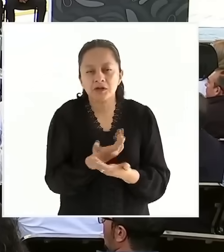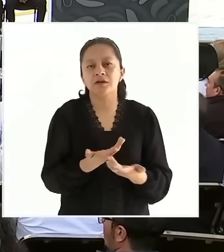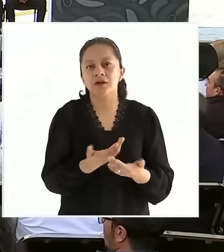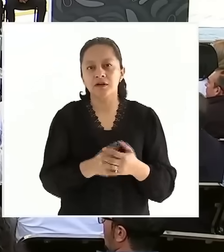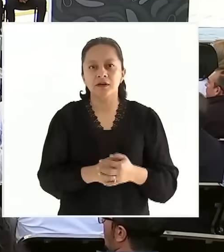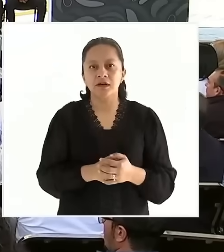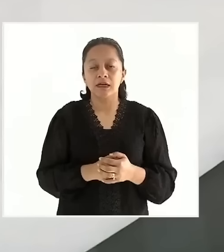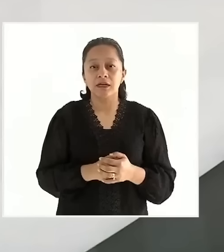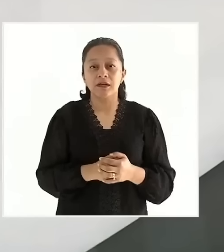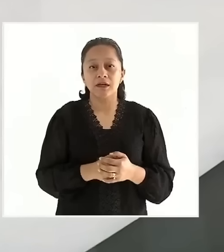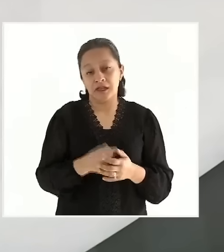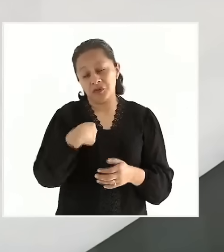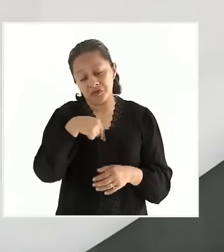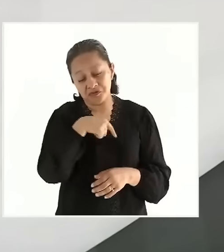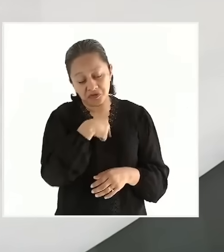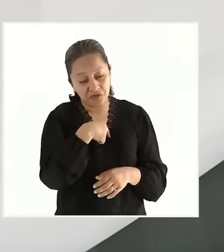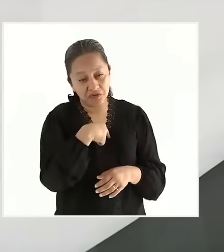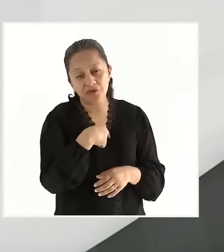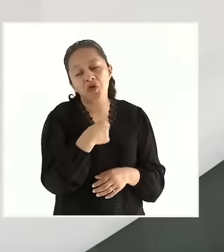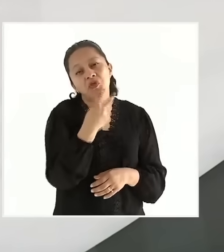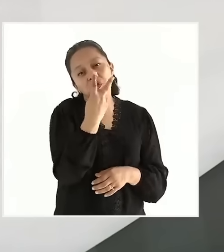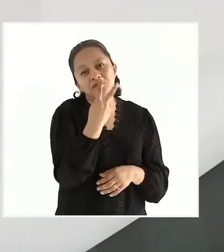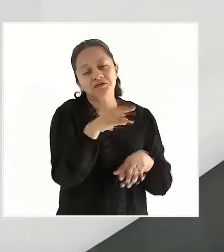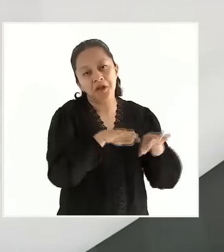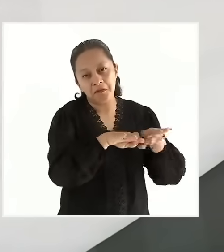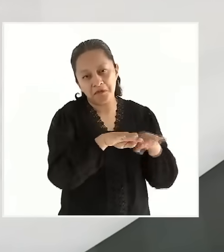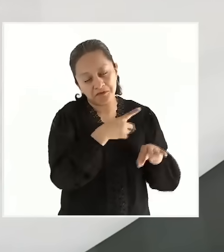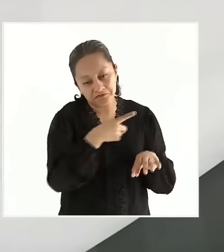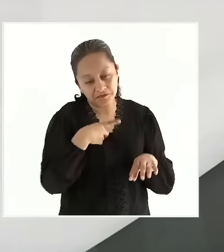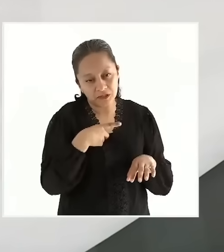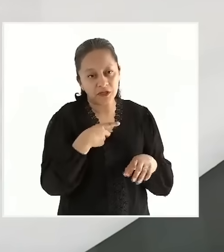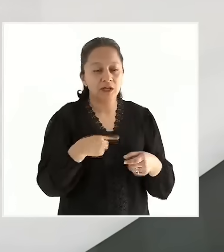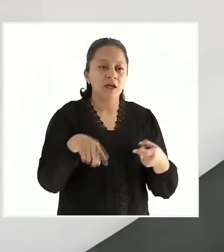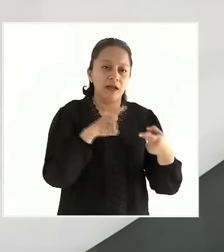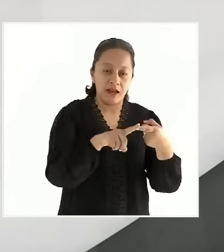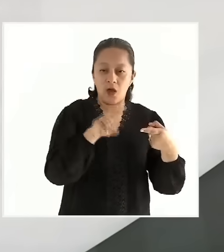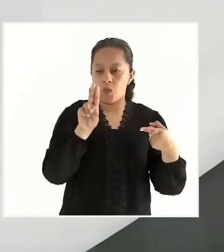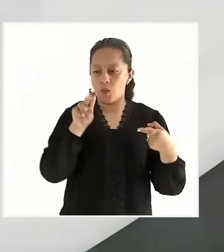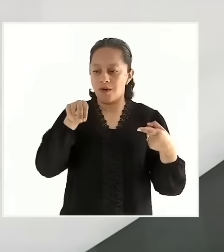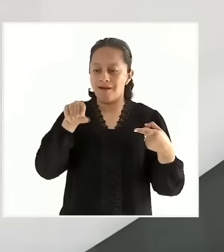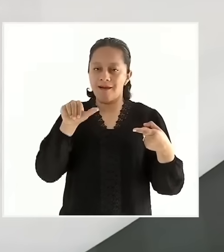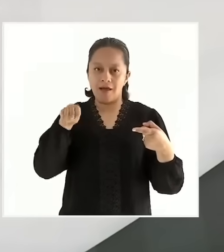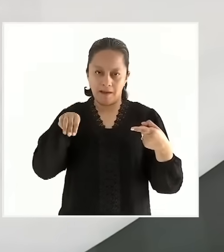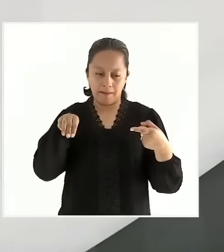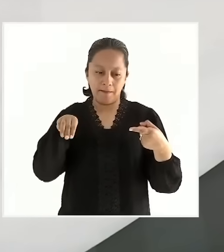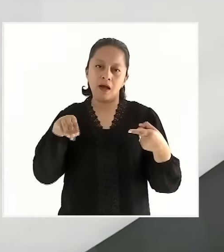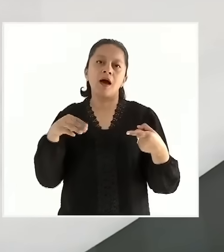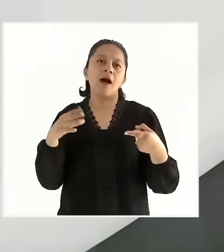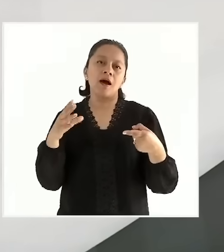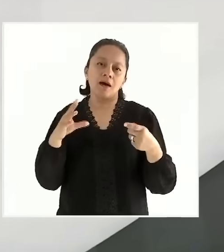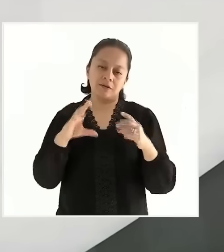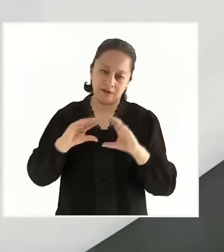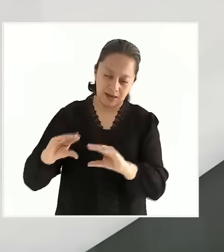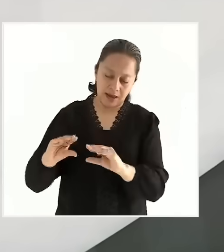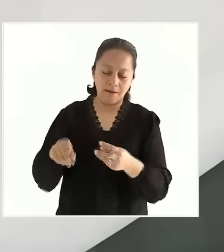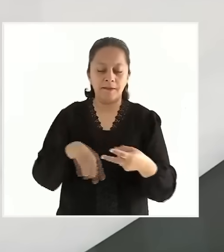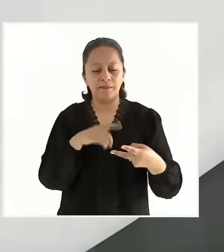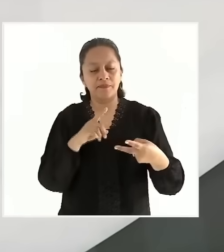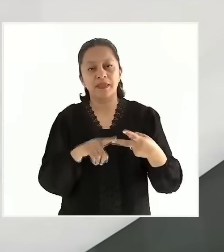teníamos que trabajar en dos chambas. Entonces yo trabajaba en la UNAM, daba clase y en las tardes